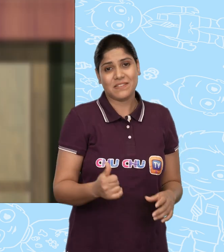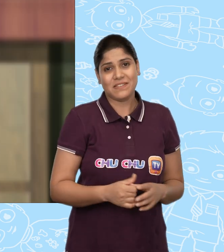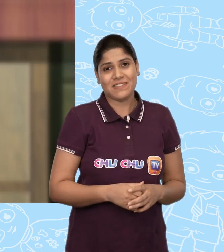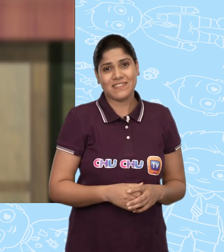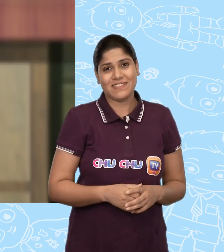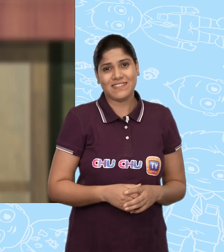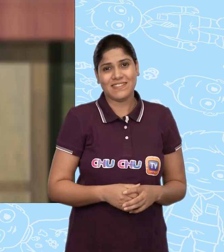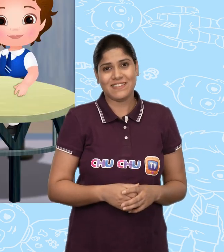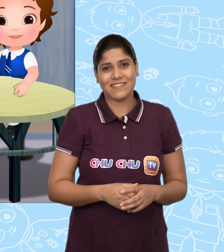हह?